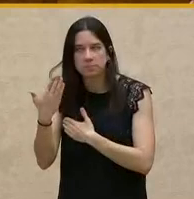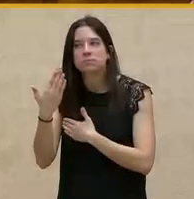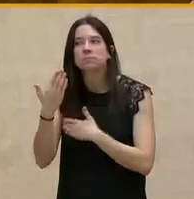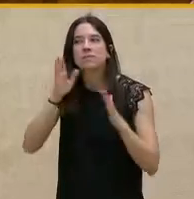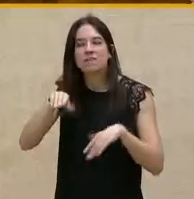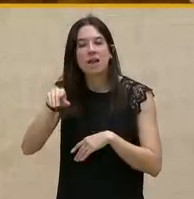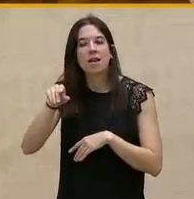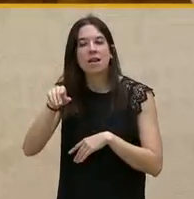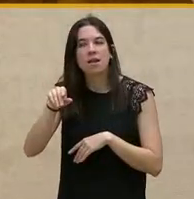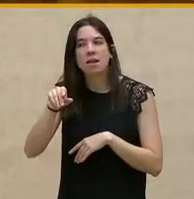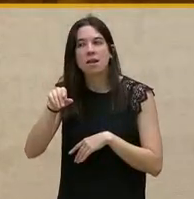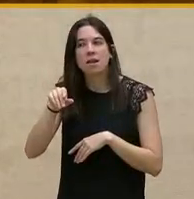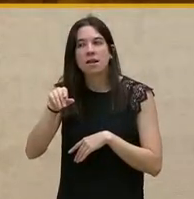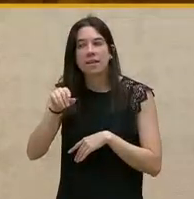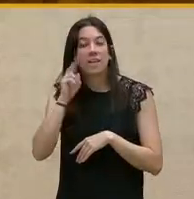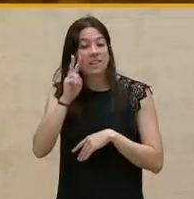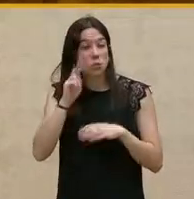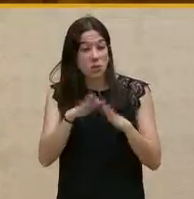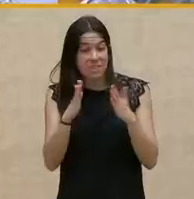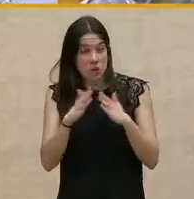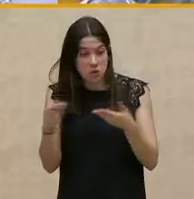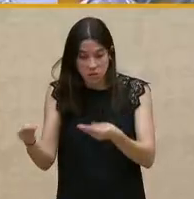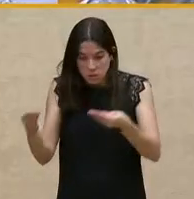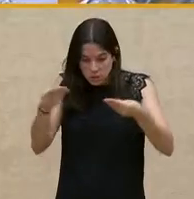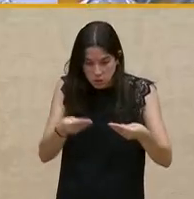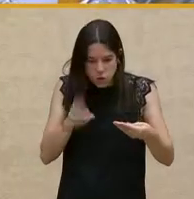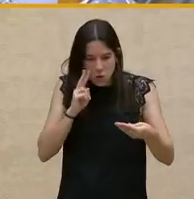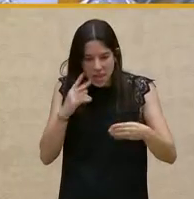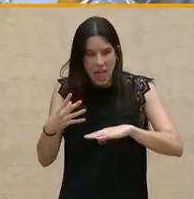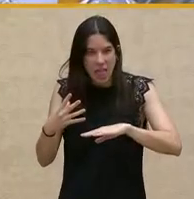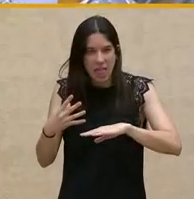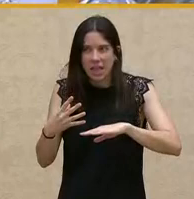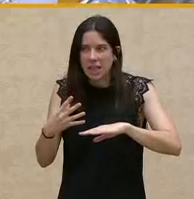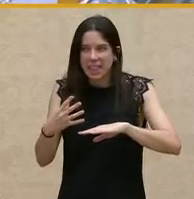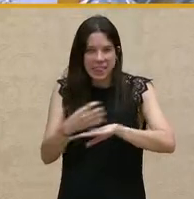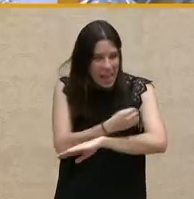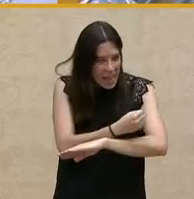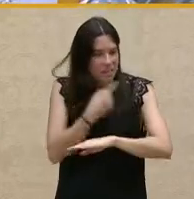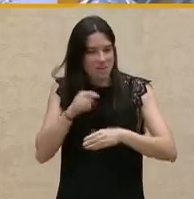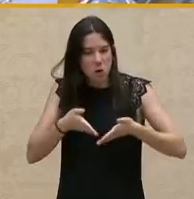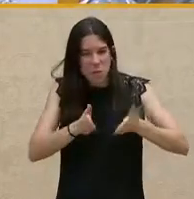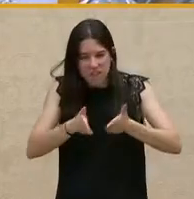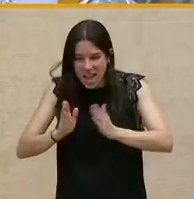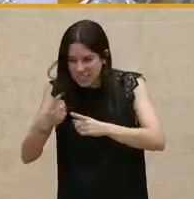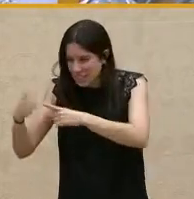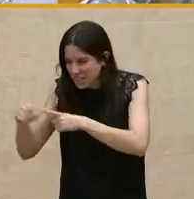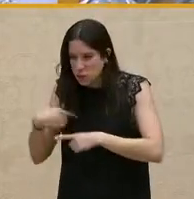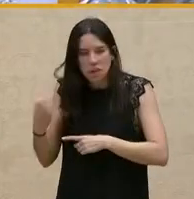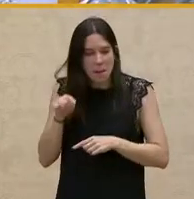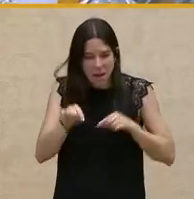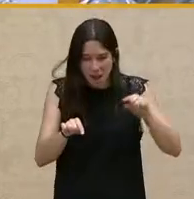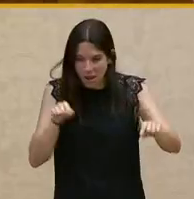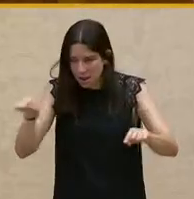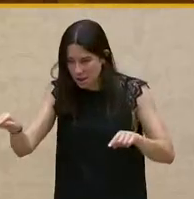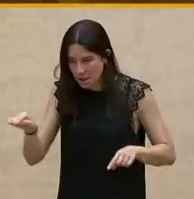mirando con un libro, que salían trenes, salían diferentes vías, y yo tenía que ir marcando.